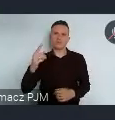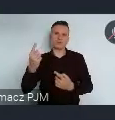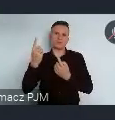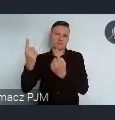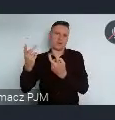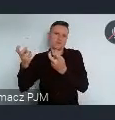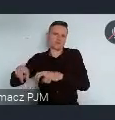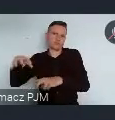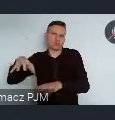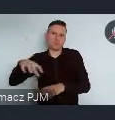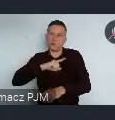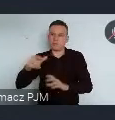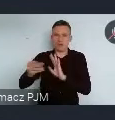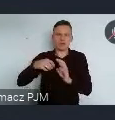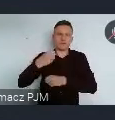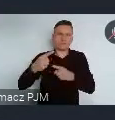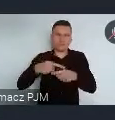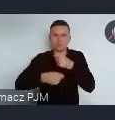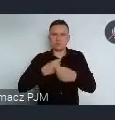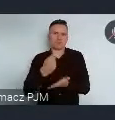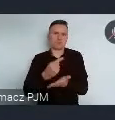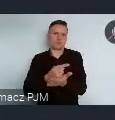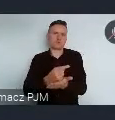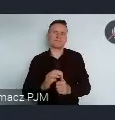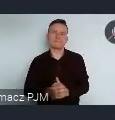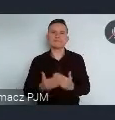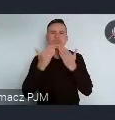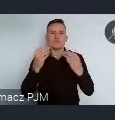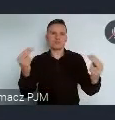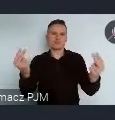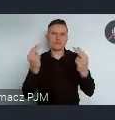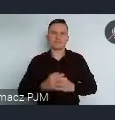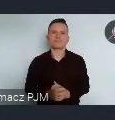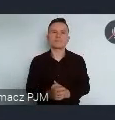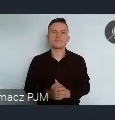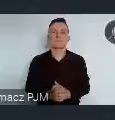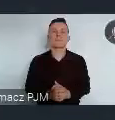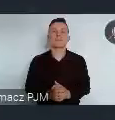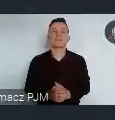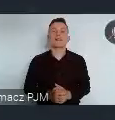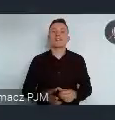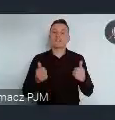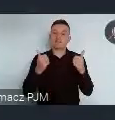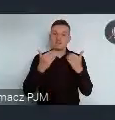Bardzo dziękujemy za uwagę. Dziękujemy. A teraz będziemy mieli przykład z Wrocławia, Aldo, prezentuj.